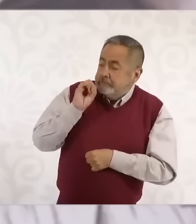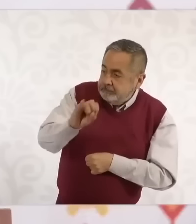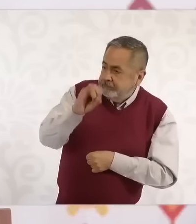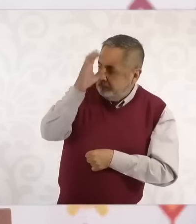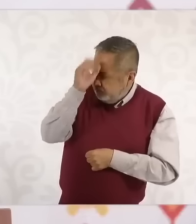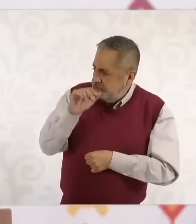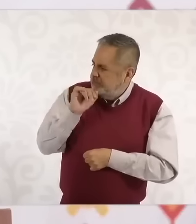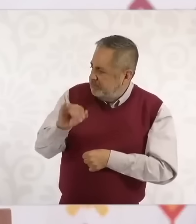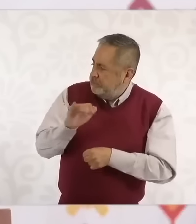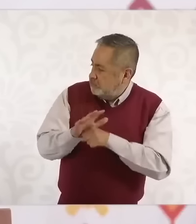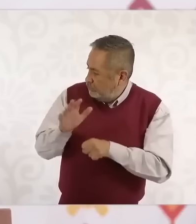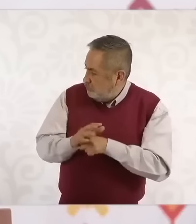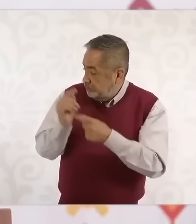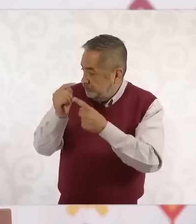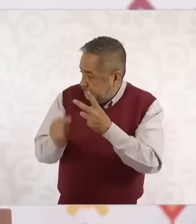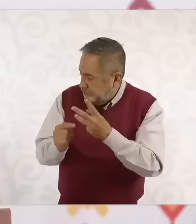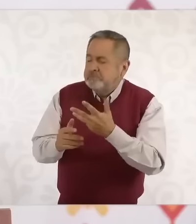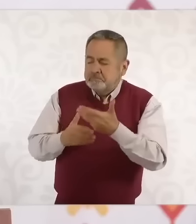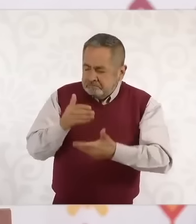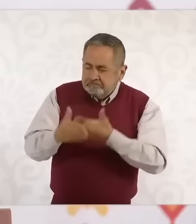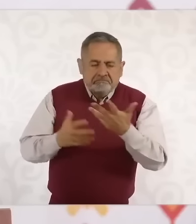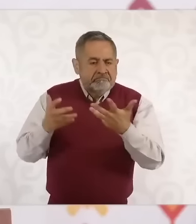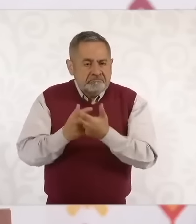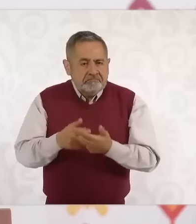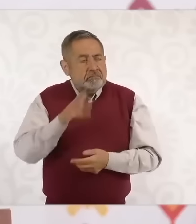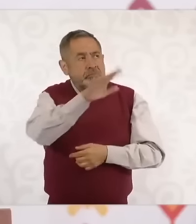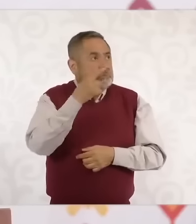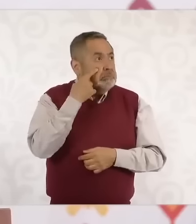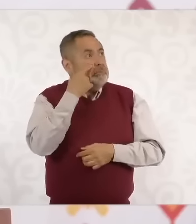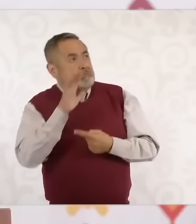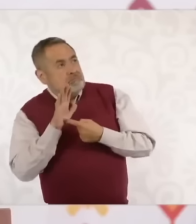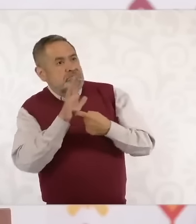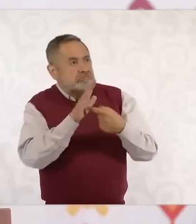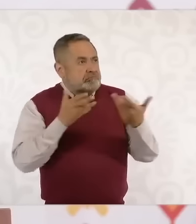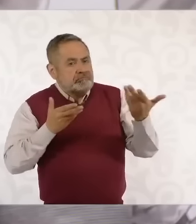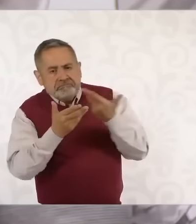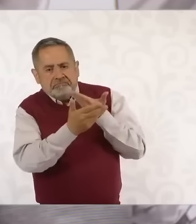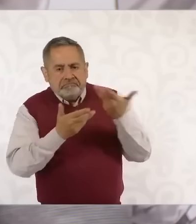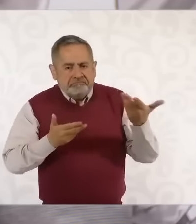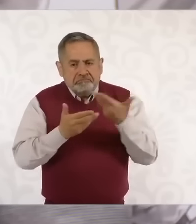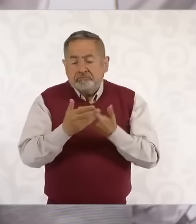presentar tus argumentos, tus cifras, tus datos, tus estudios. Hemos presentado muchos análisis muy